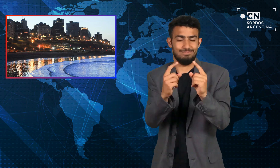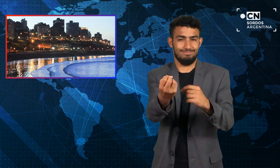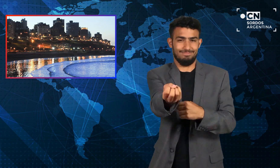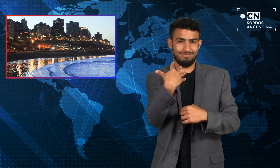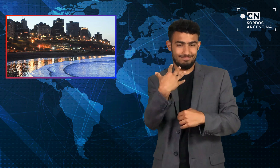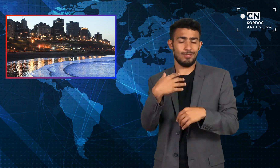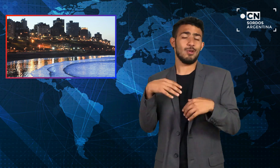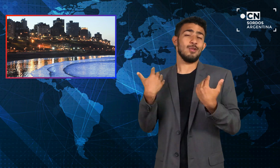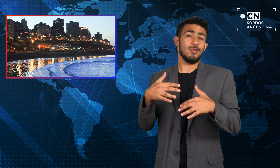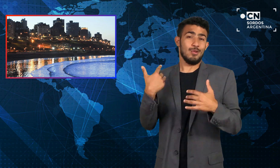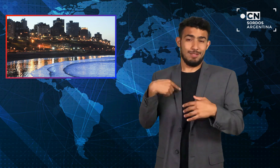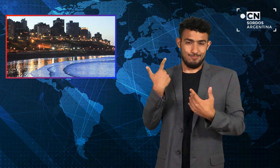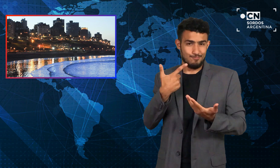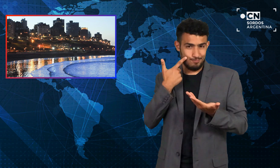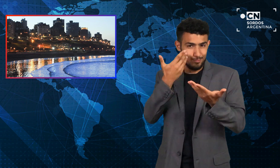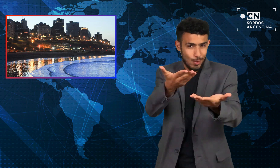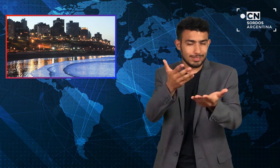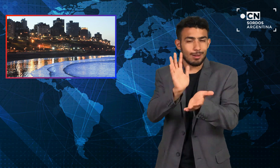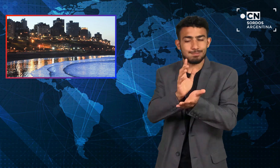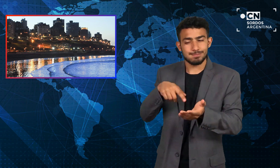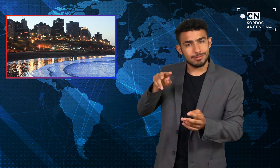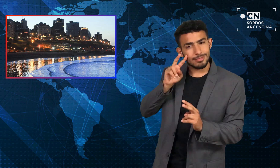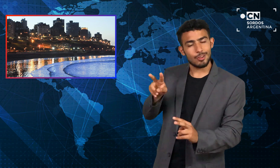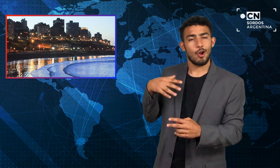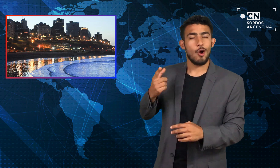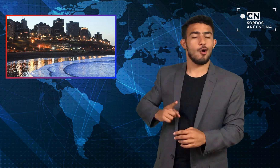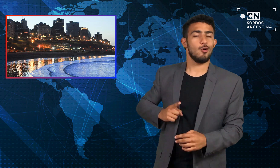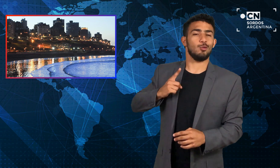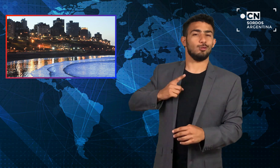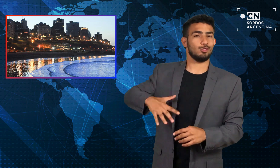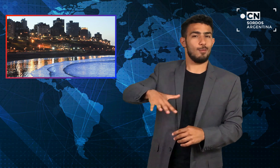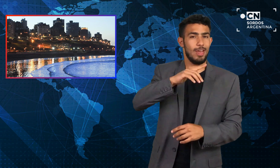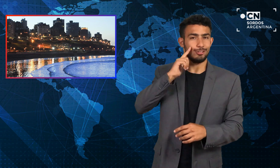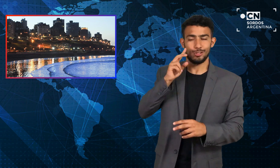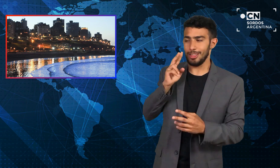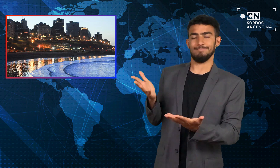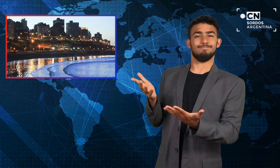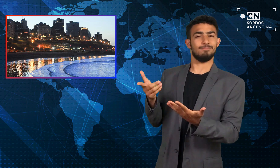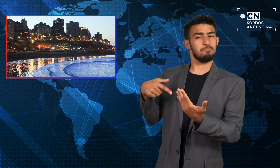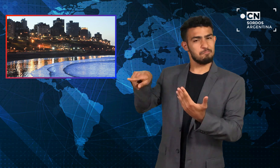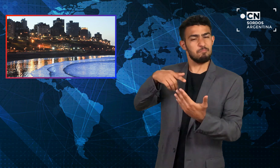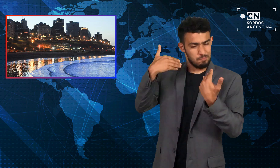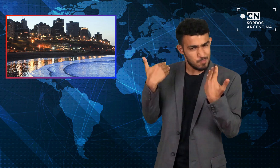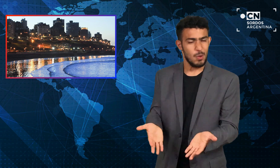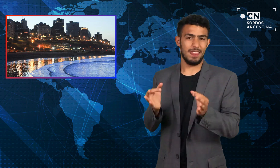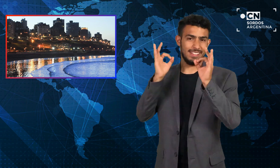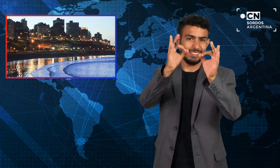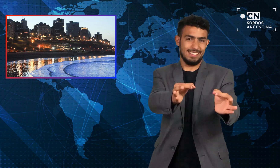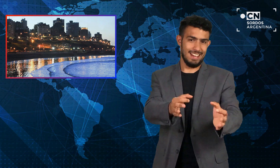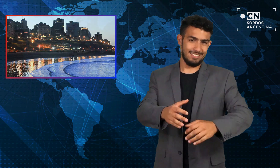que nos llena de orgullo a toda la comunidad.